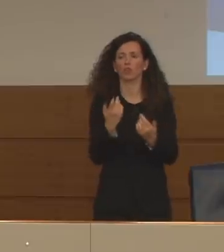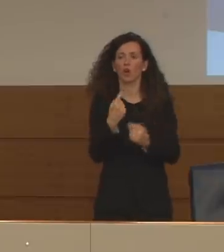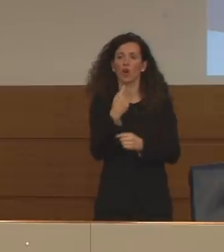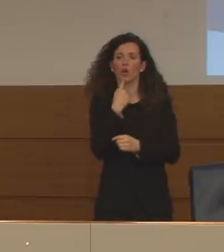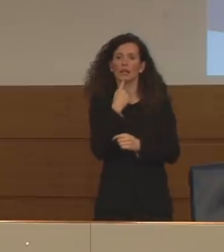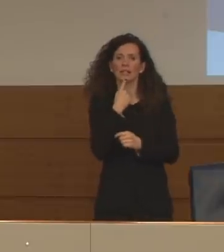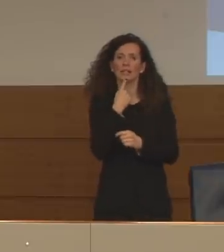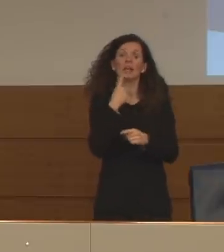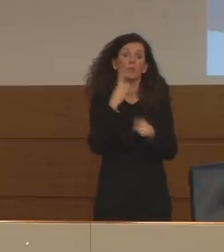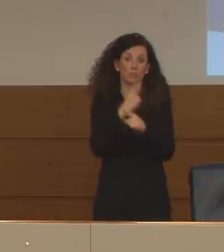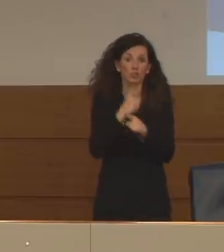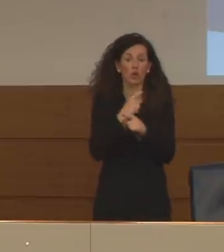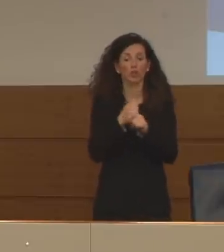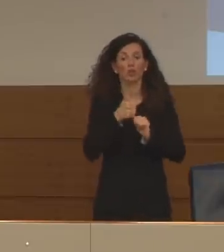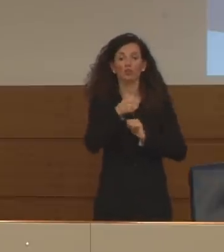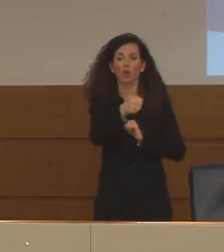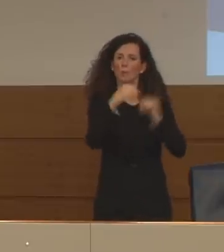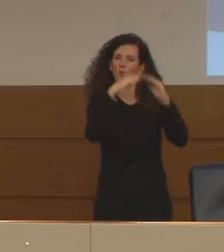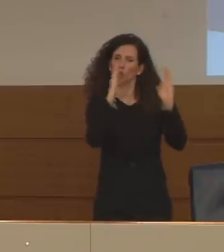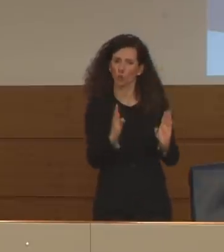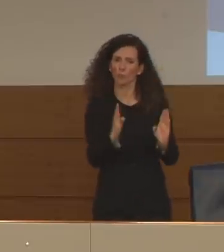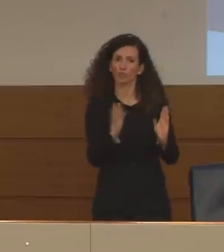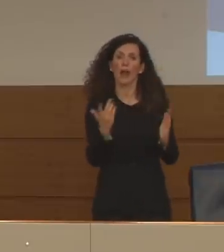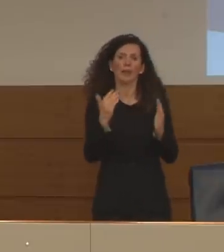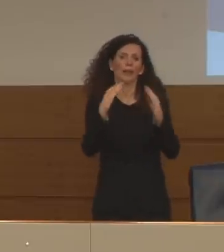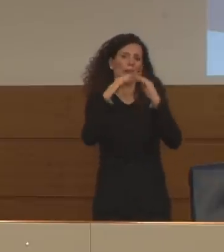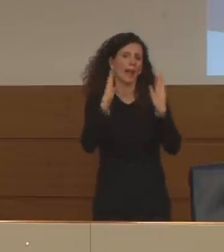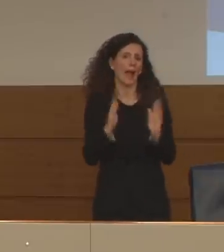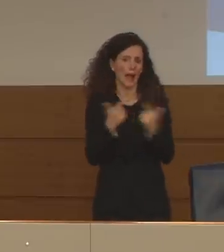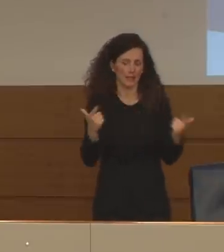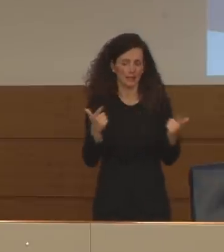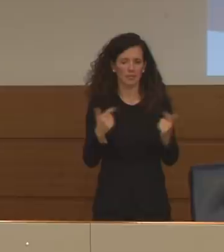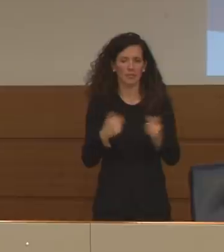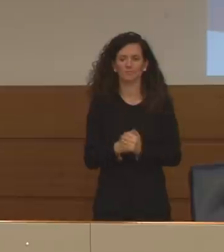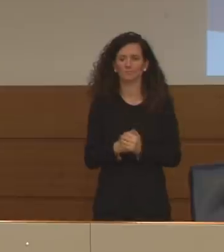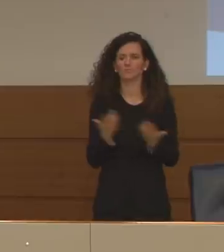isolamento domiciliare. Abbiamo detto che c'è la possibilità di